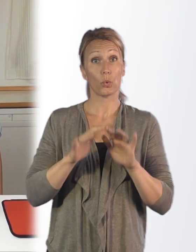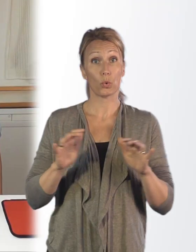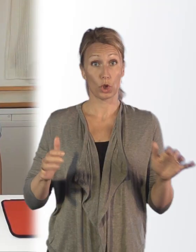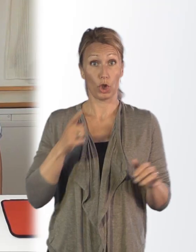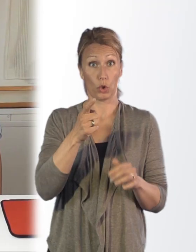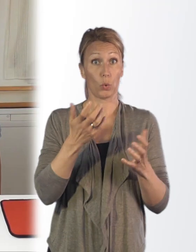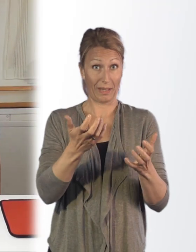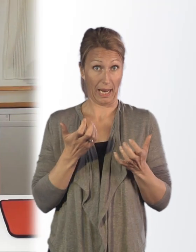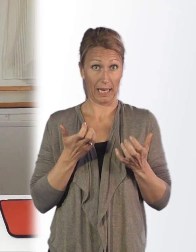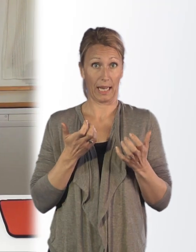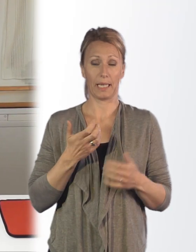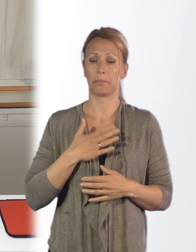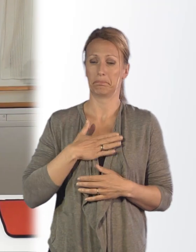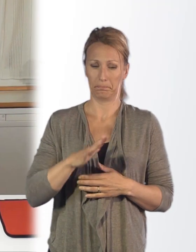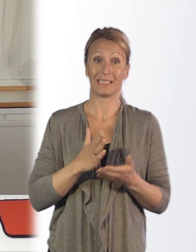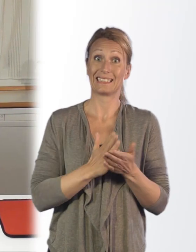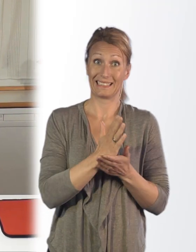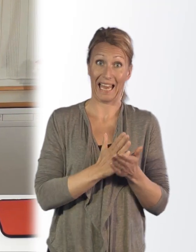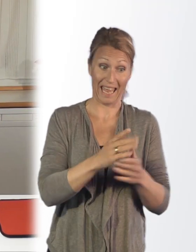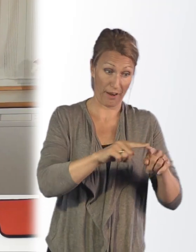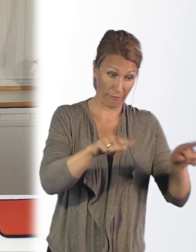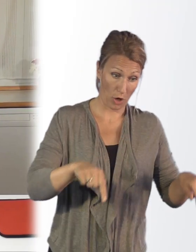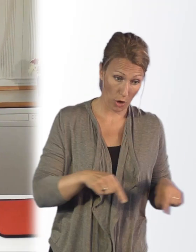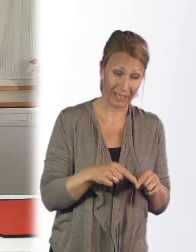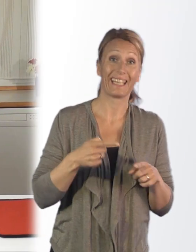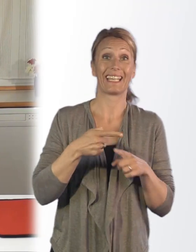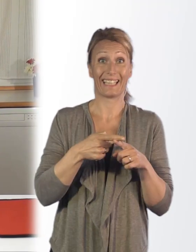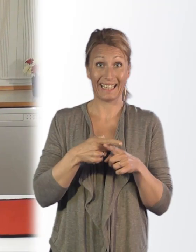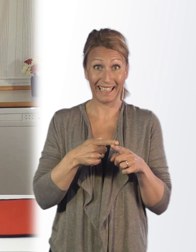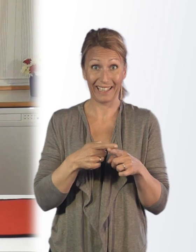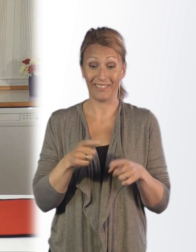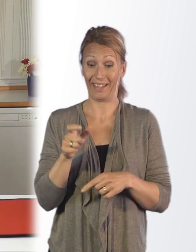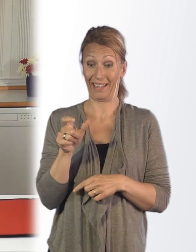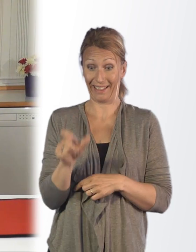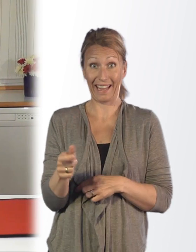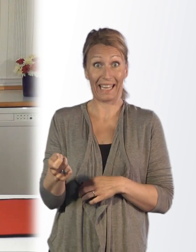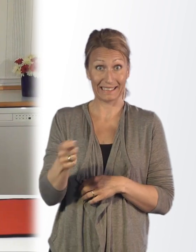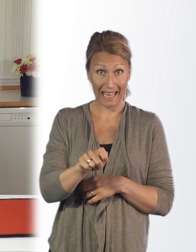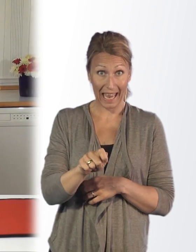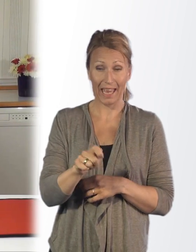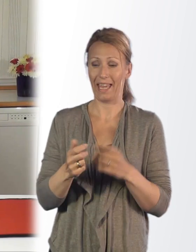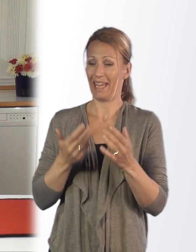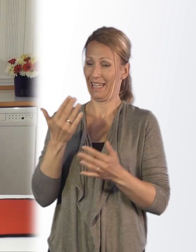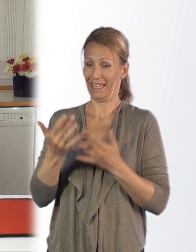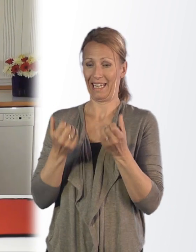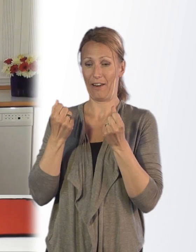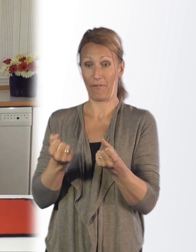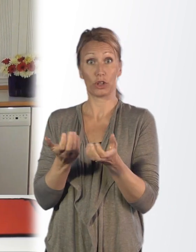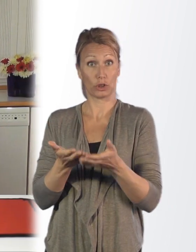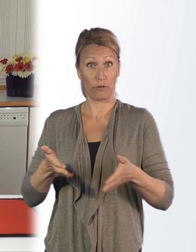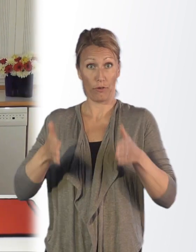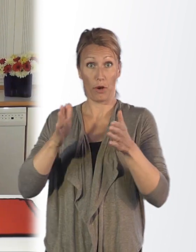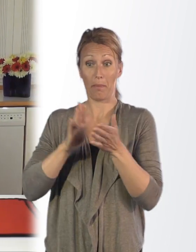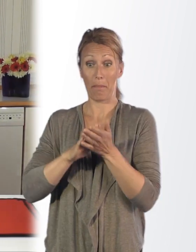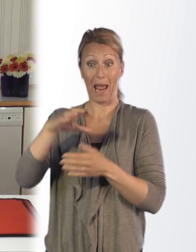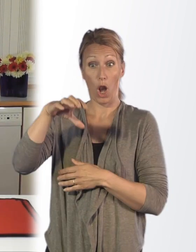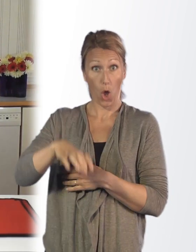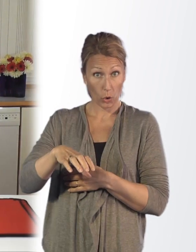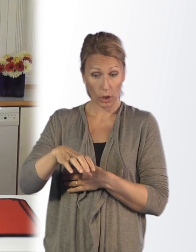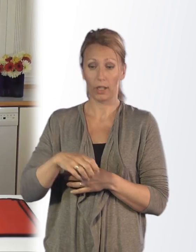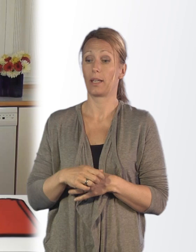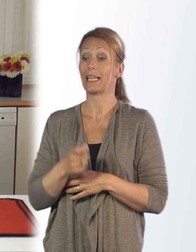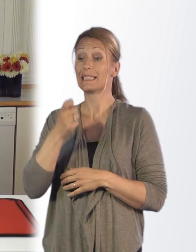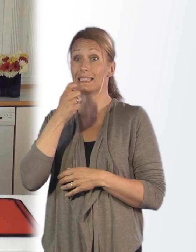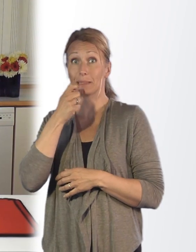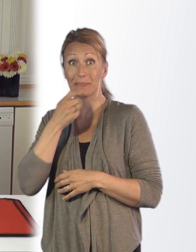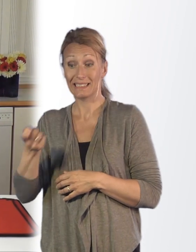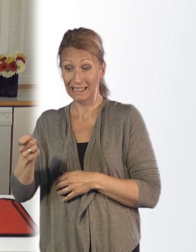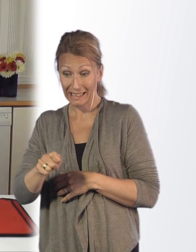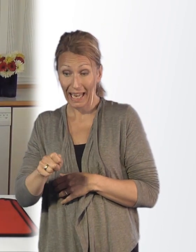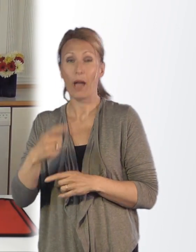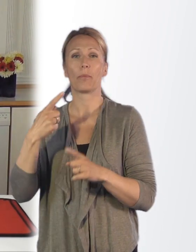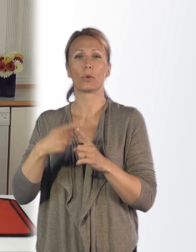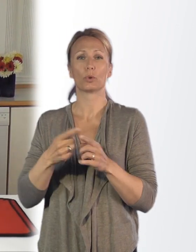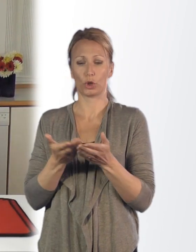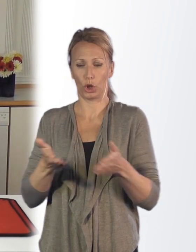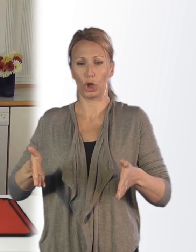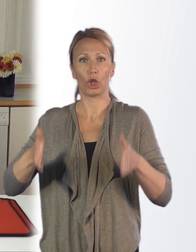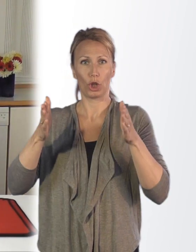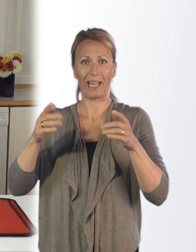Finn frem skjærefjøl, kniv, teskje, ildfast form med lokk, spiseskje og grytelapper.